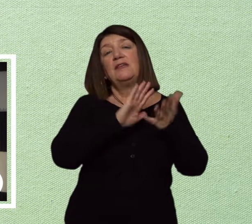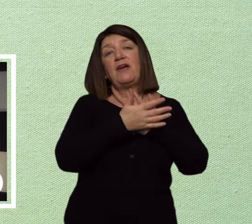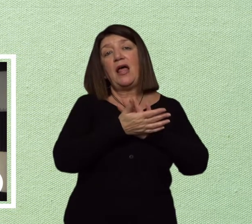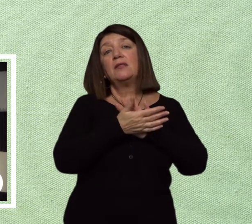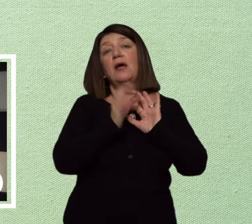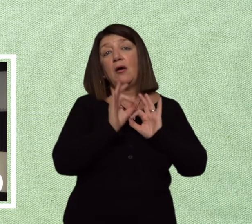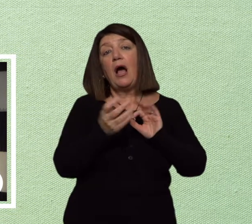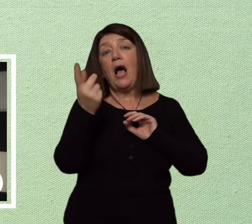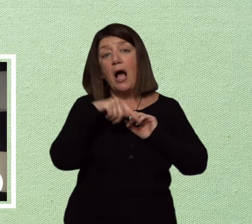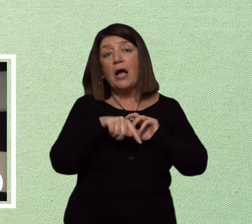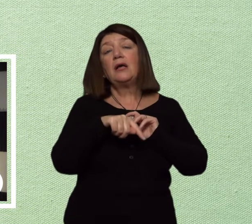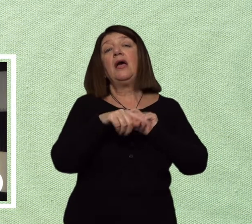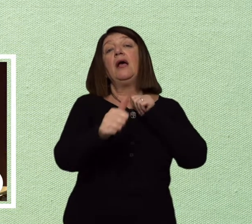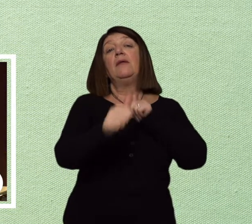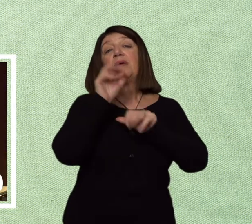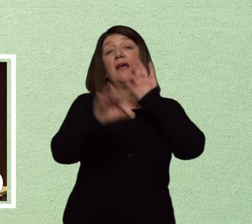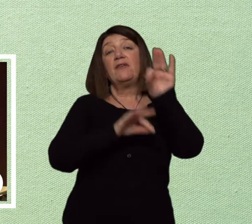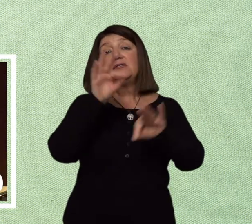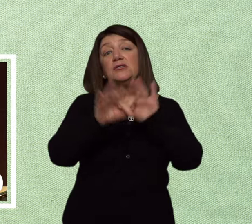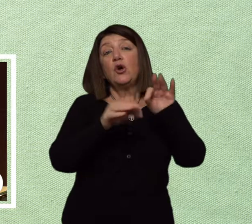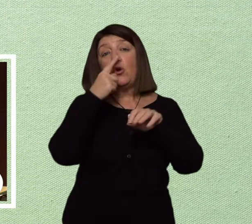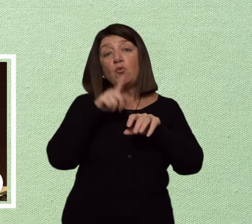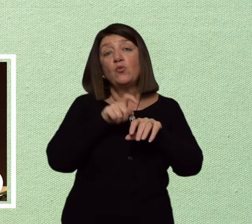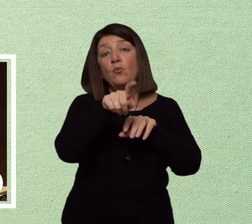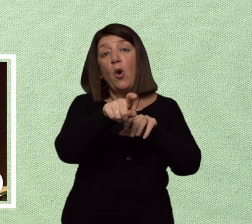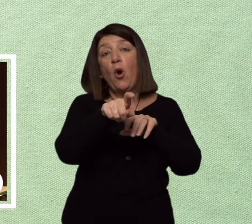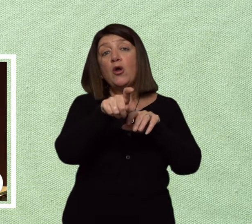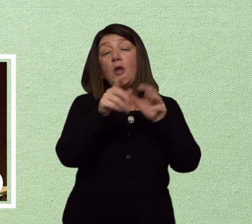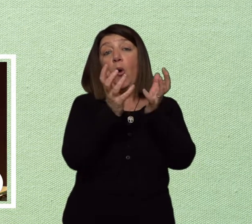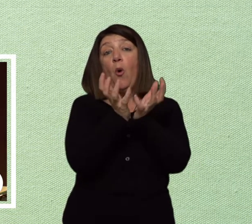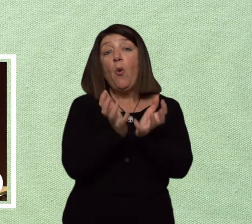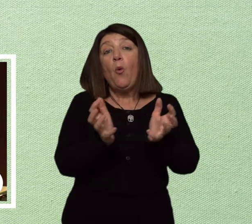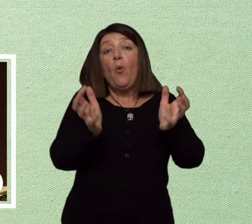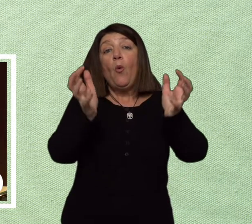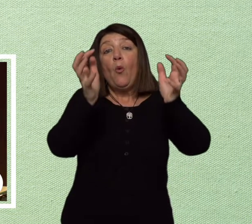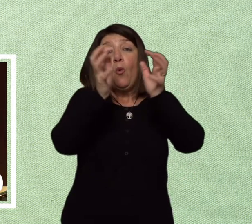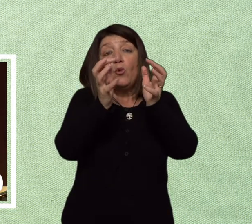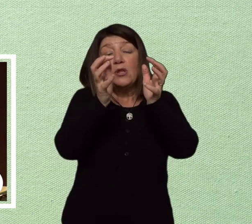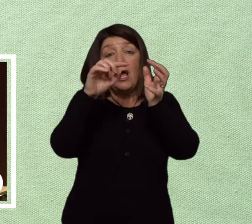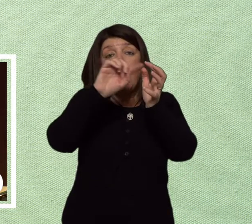collo dell'utero. - Certo, anche perché la prevenzione e anche tutte questi strumenti a disposizione